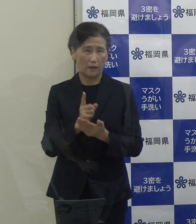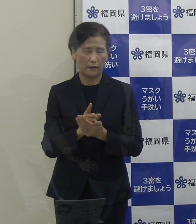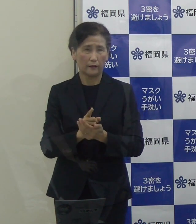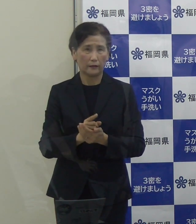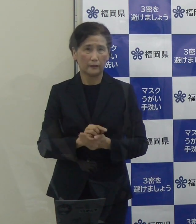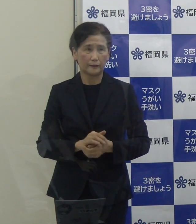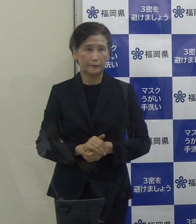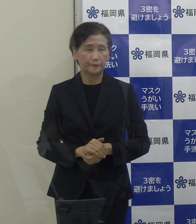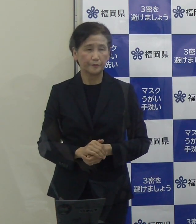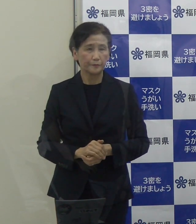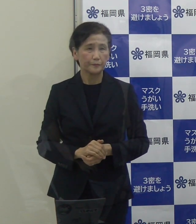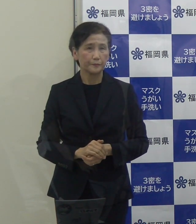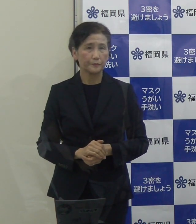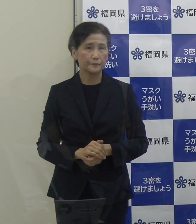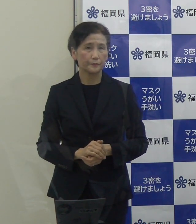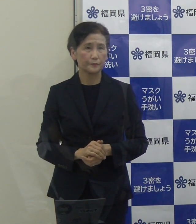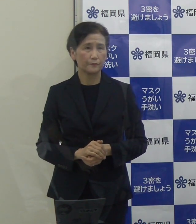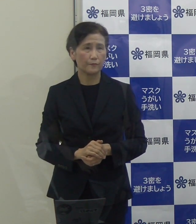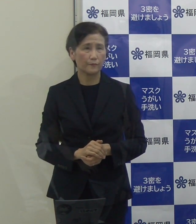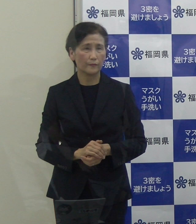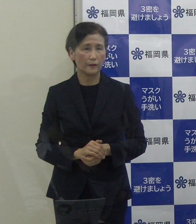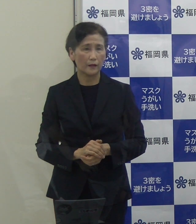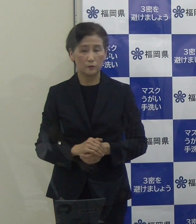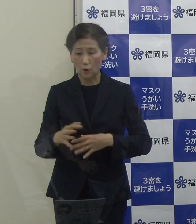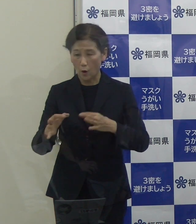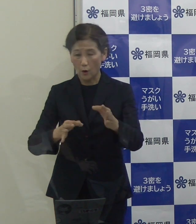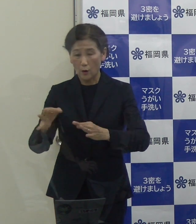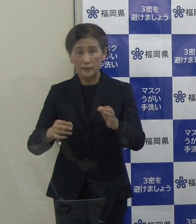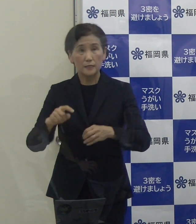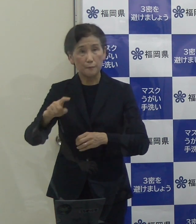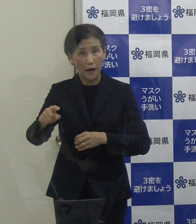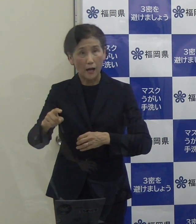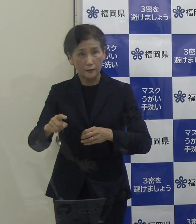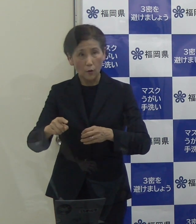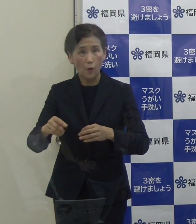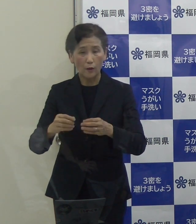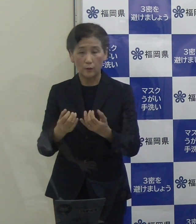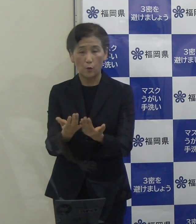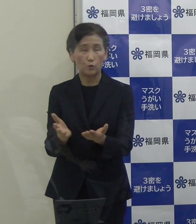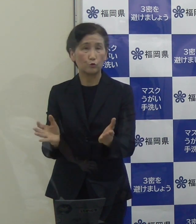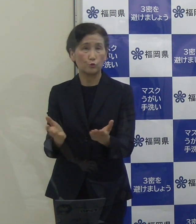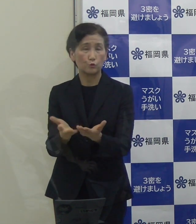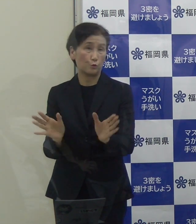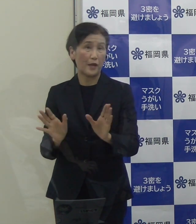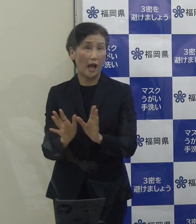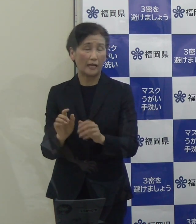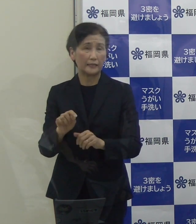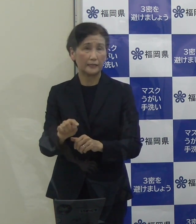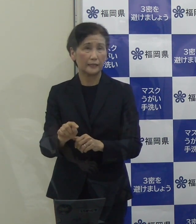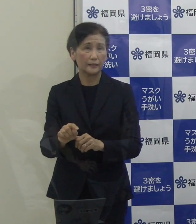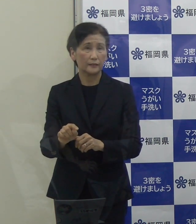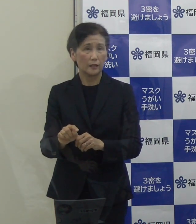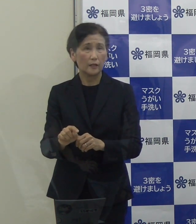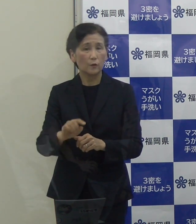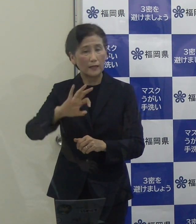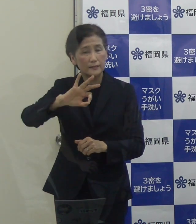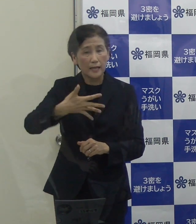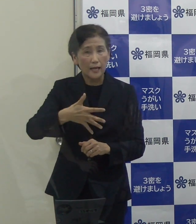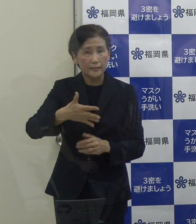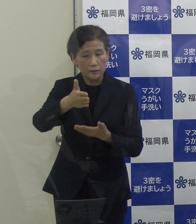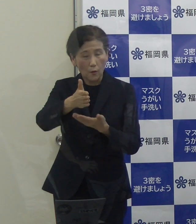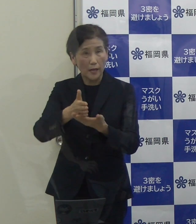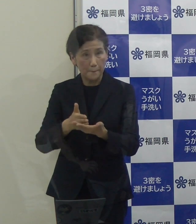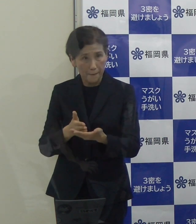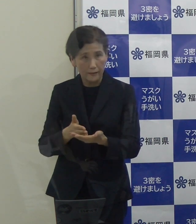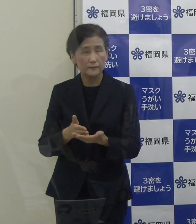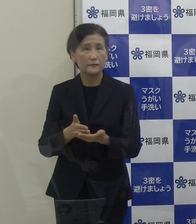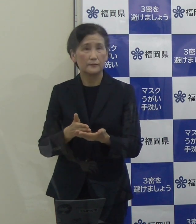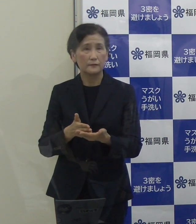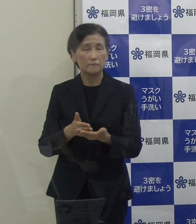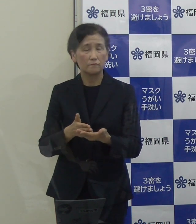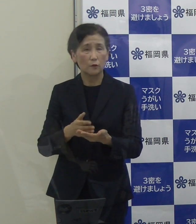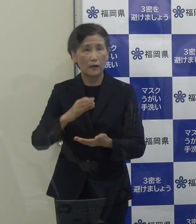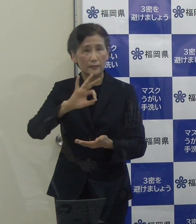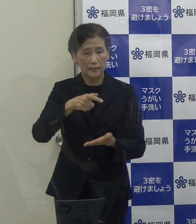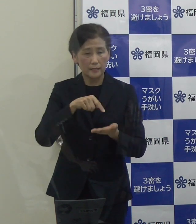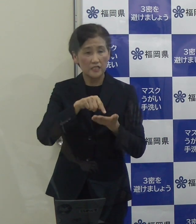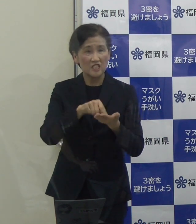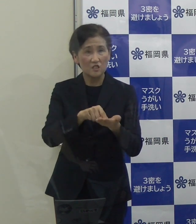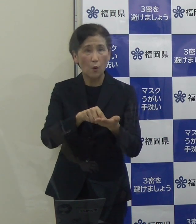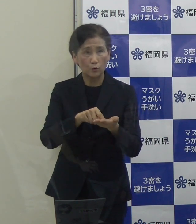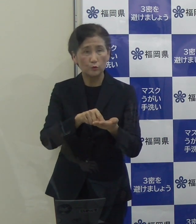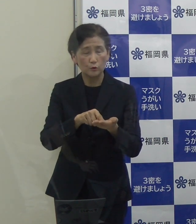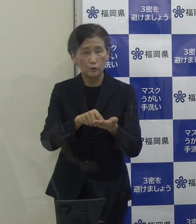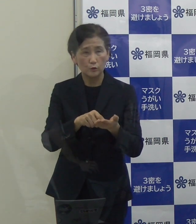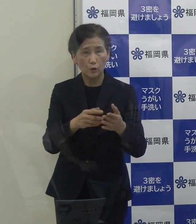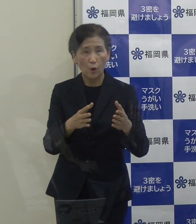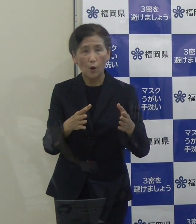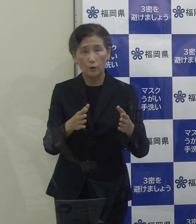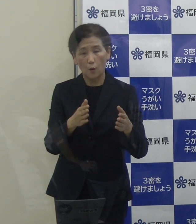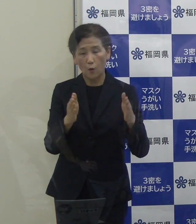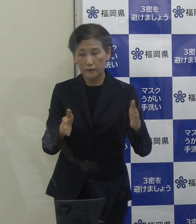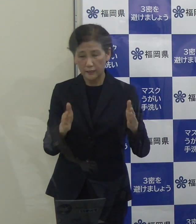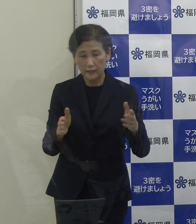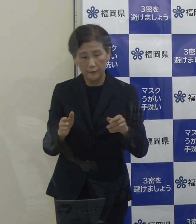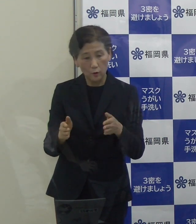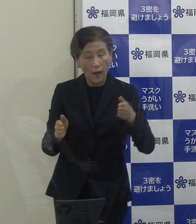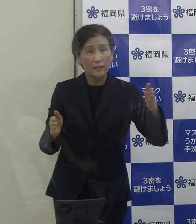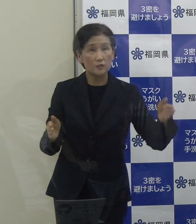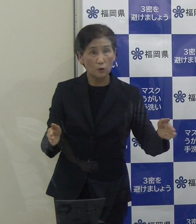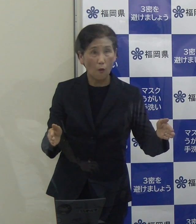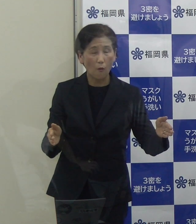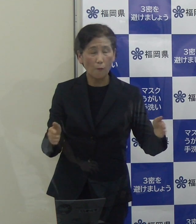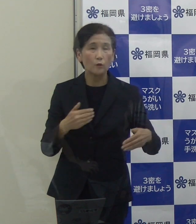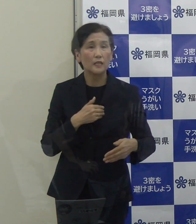また、旦過市場の商店街組合などに、県税の減免や申告期限の延長などの対応もできるということについて、